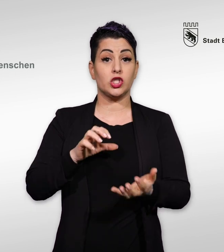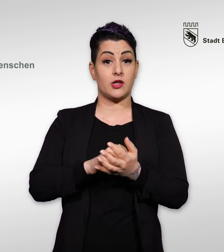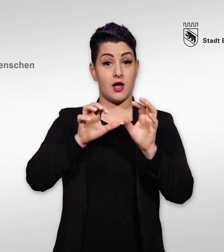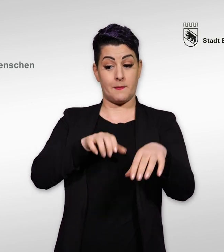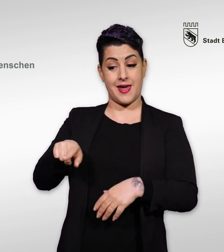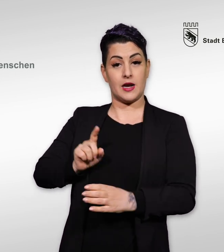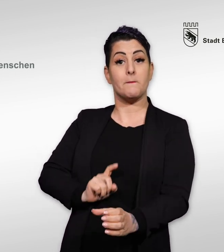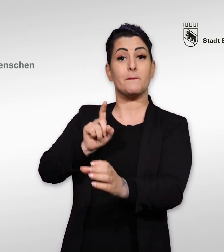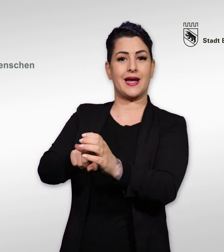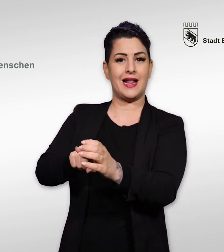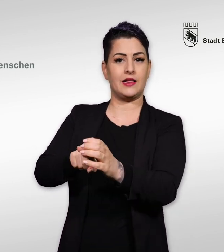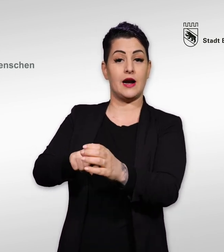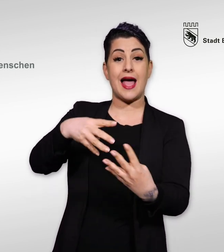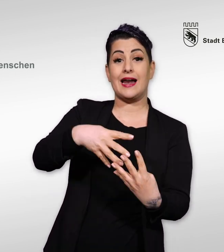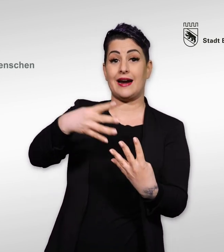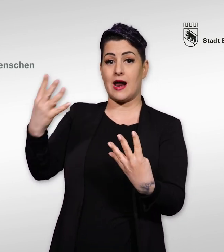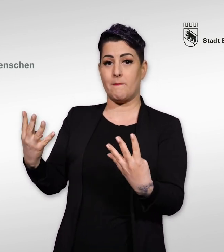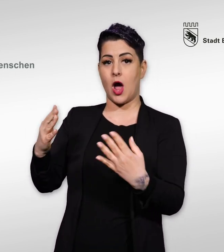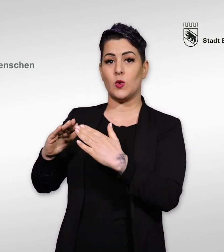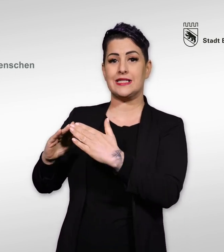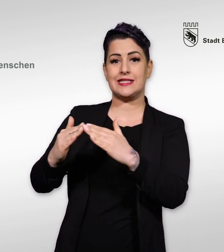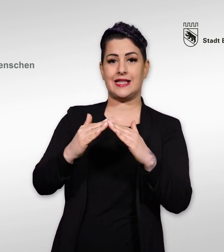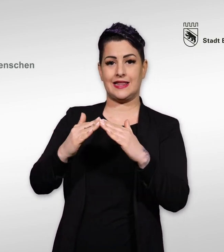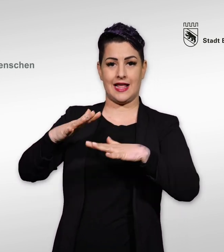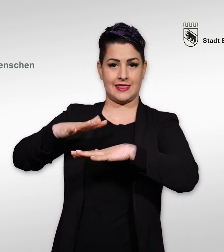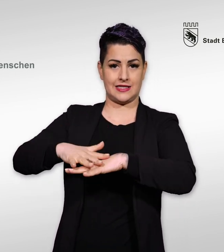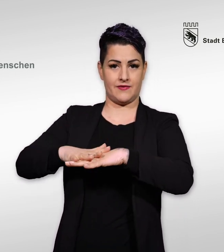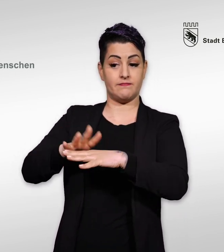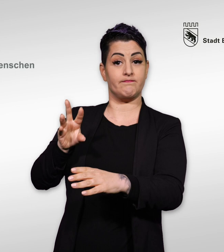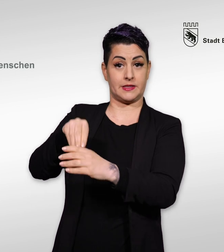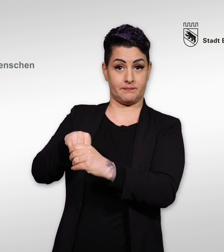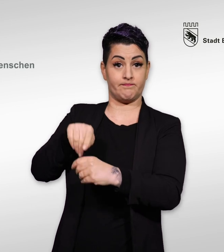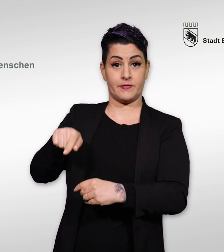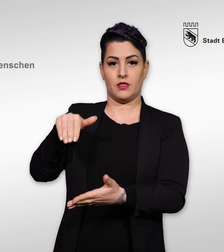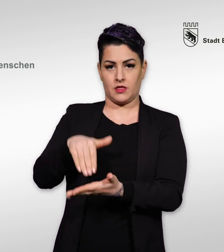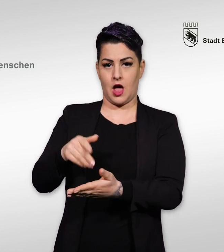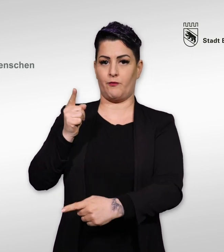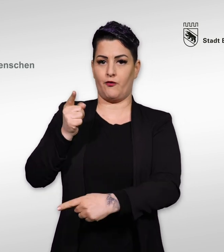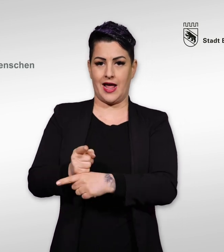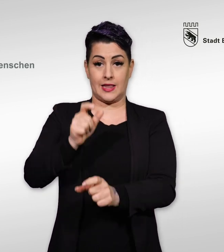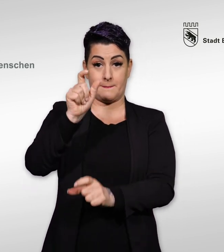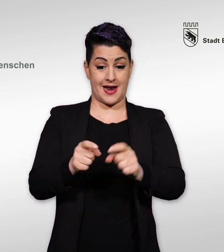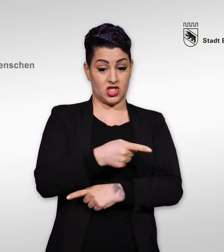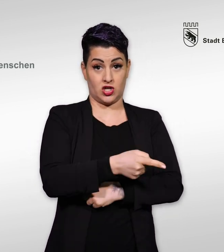Als Mitglied des Rainbow Cities Netzwerk hat sich die Stadt Bern dazu verpflichtet,